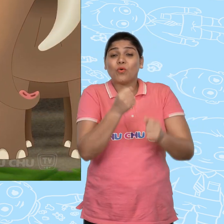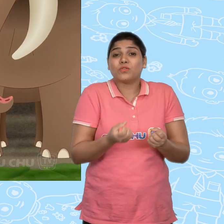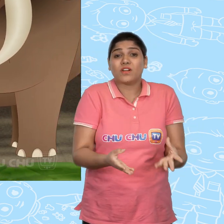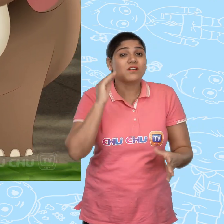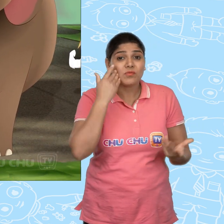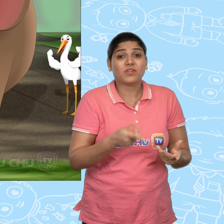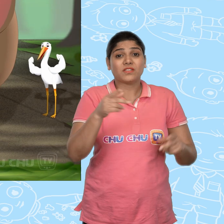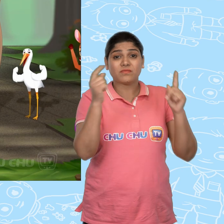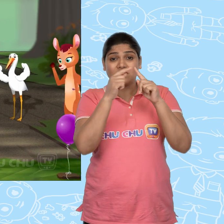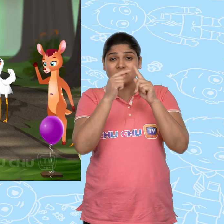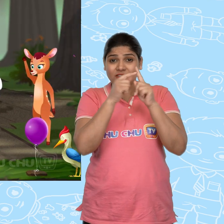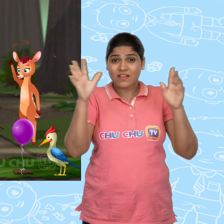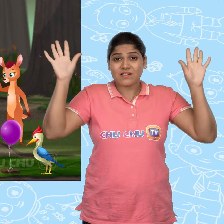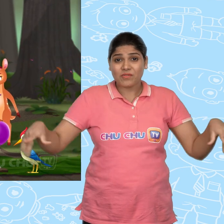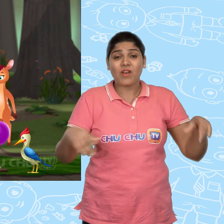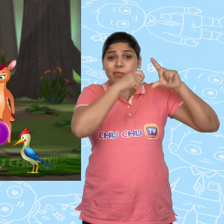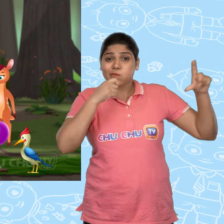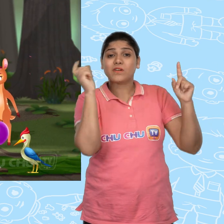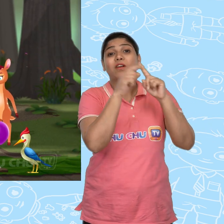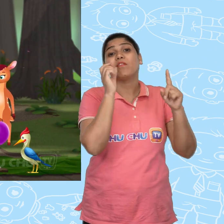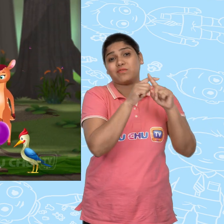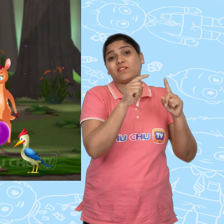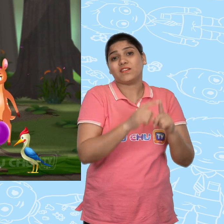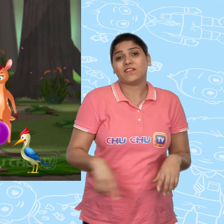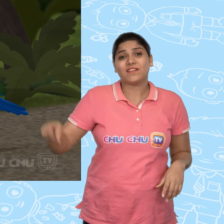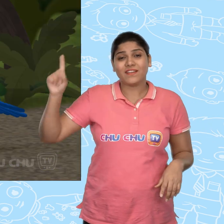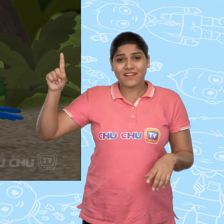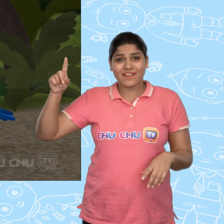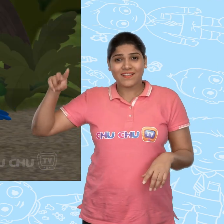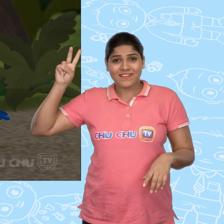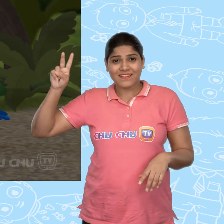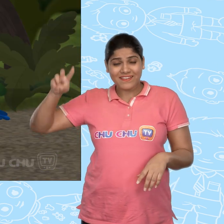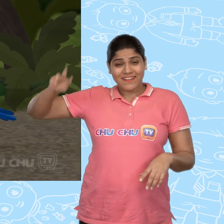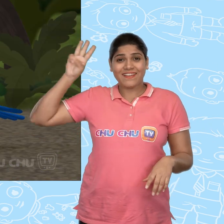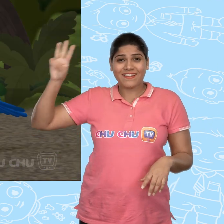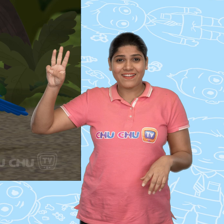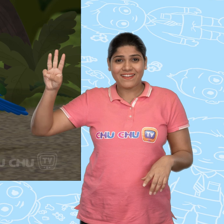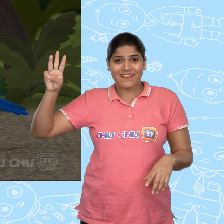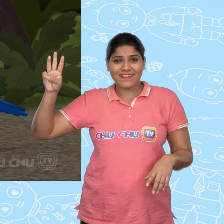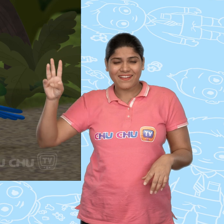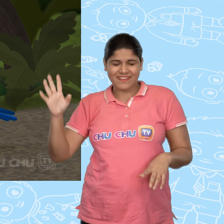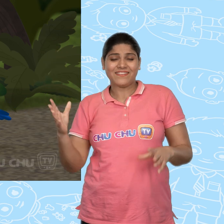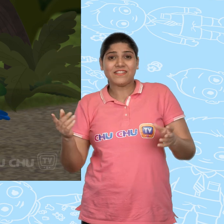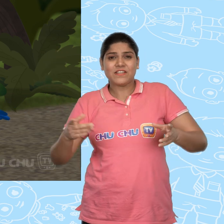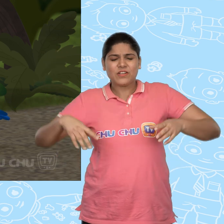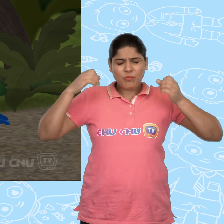दौड़ तब शुरू होगी जब कठफोड़वा गुब्बारा फोड़ेगा। एक! दो! तीन !